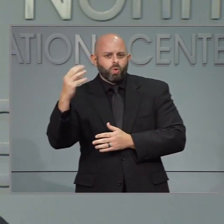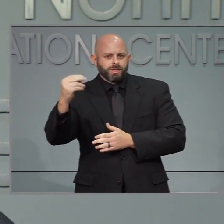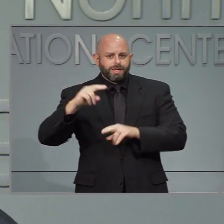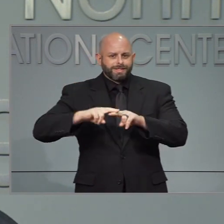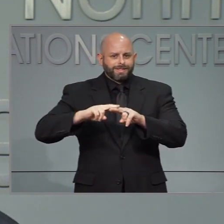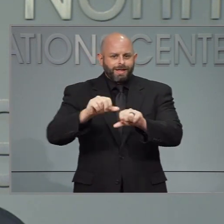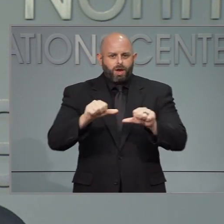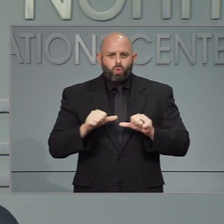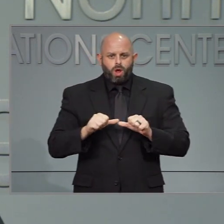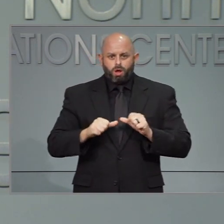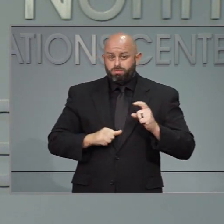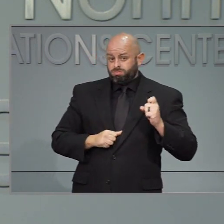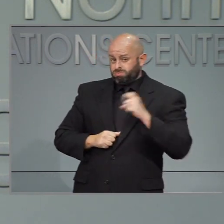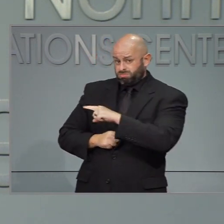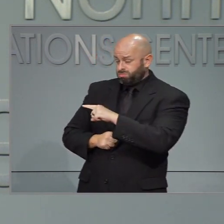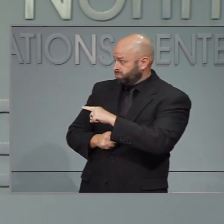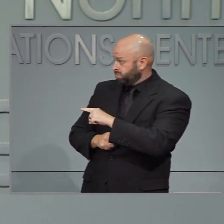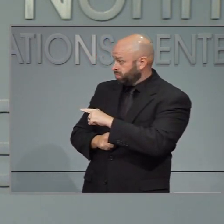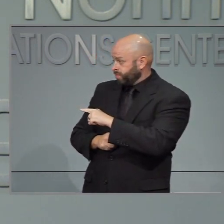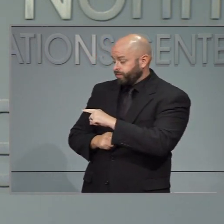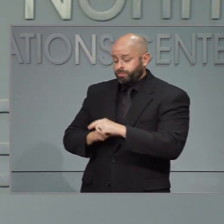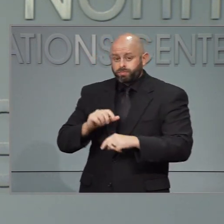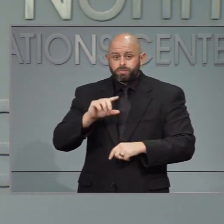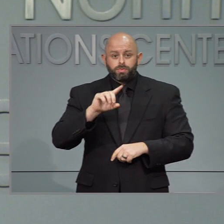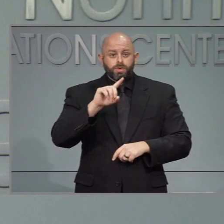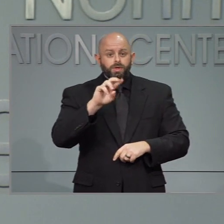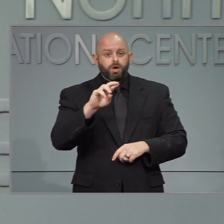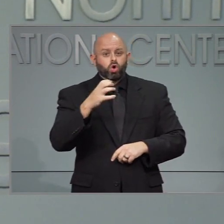cuadrados de área al aire libre.